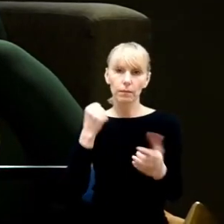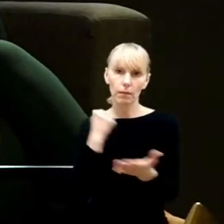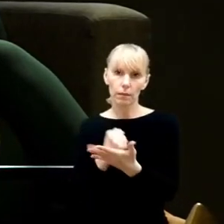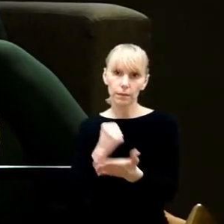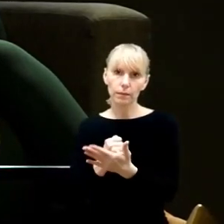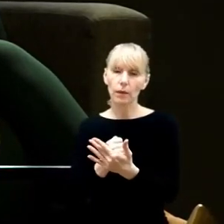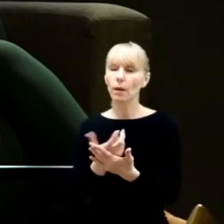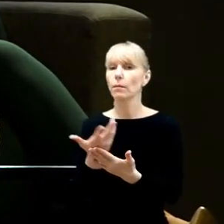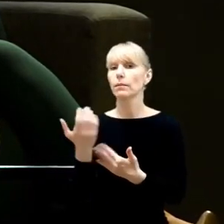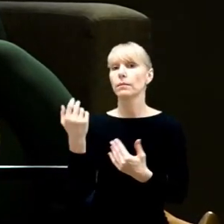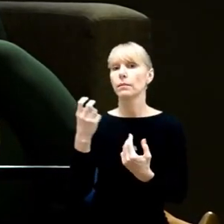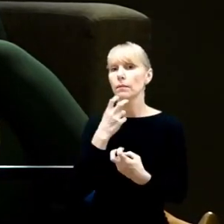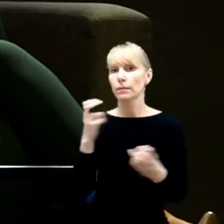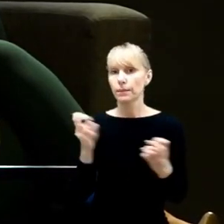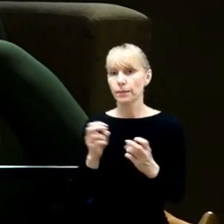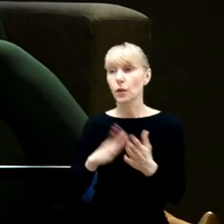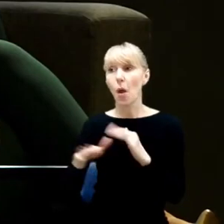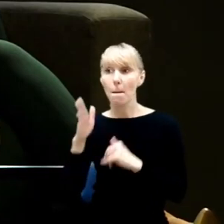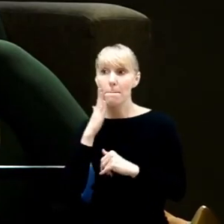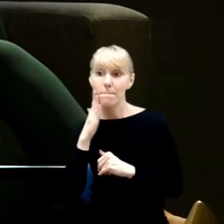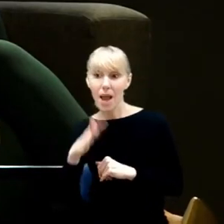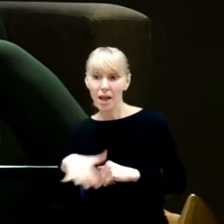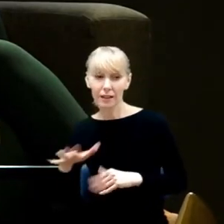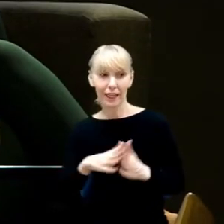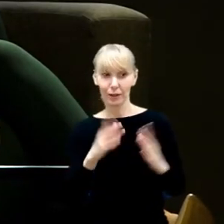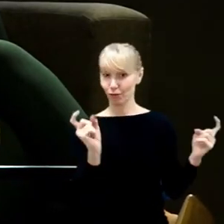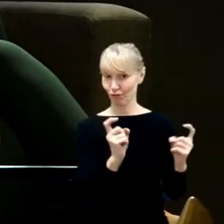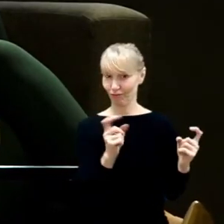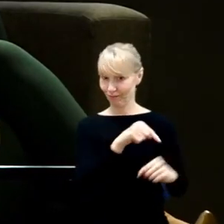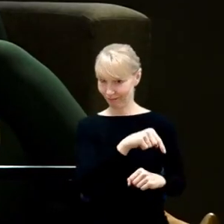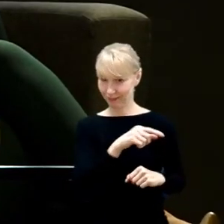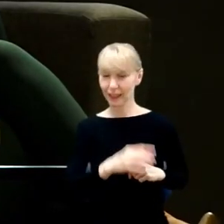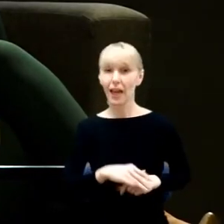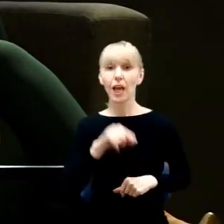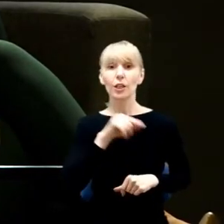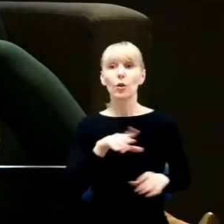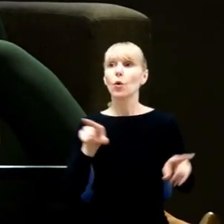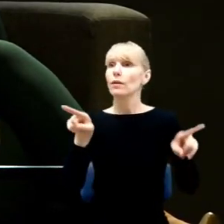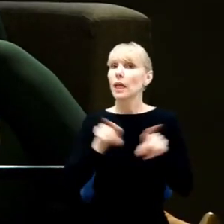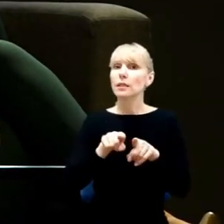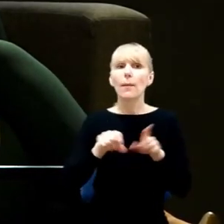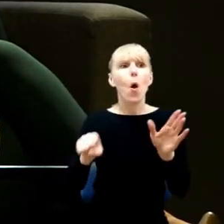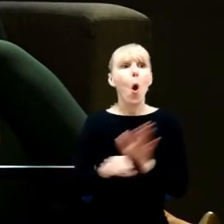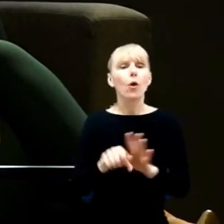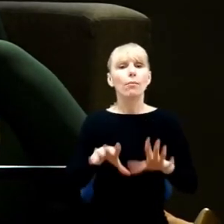czyli mieszkańców, którzy mieszkają po sąsiedzku, a że chcemy od samego początku budować pozytywne relacje